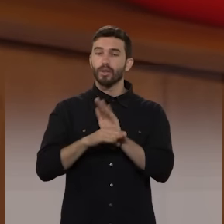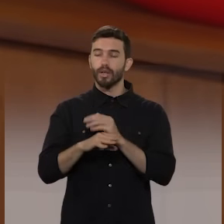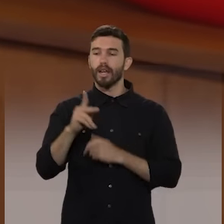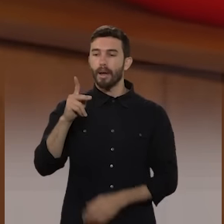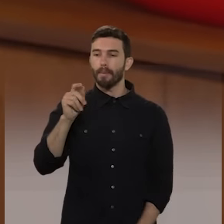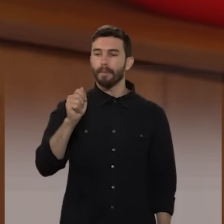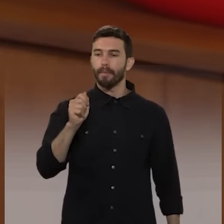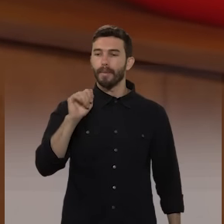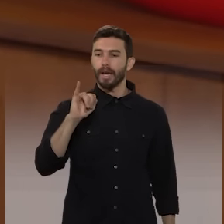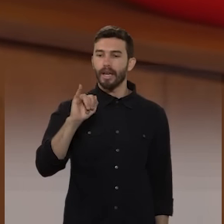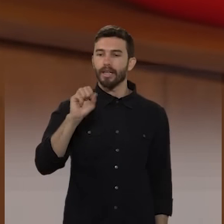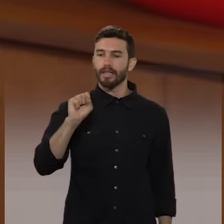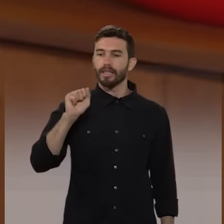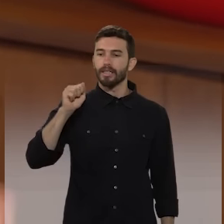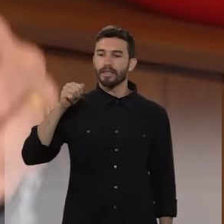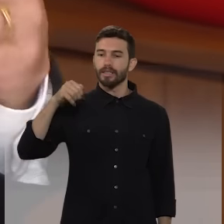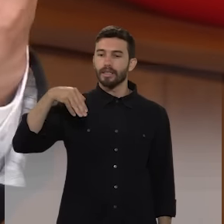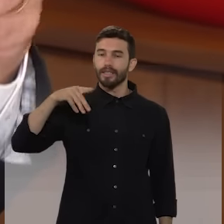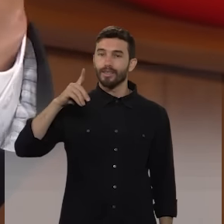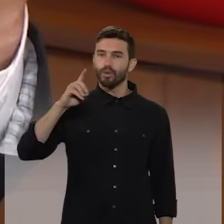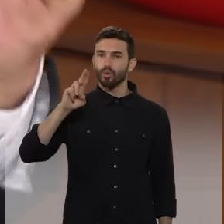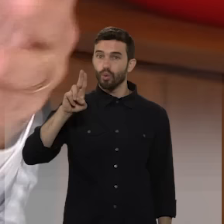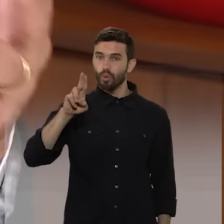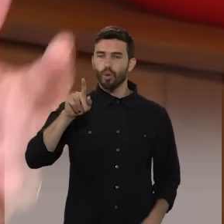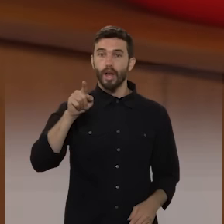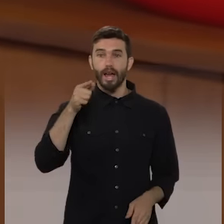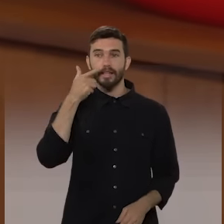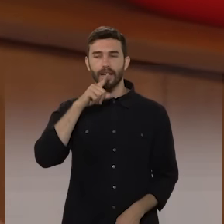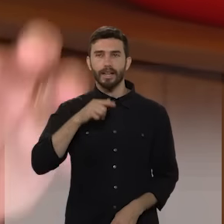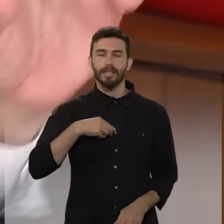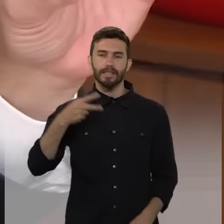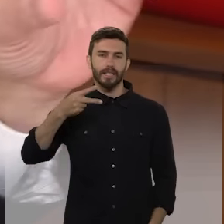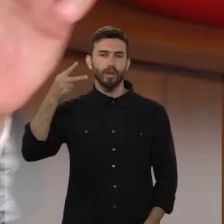segunda divisão. Então, agora vamos poder ver um pouco mais o Paysandu, ver um pouco mais o nome